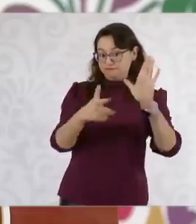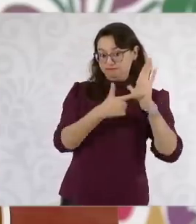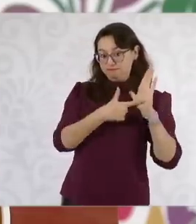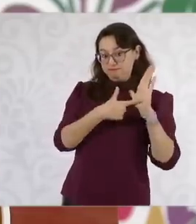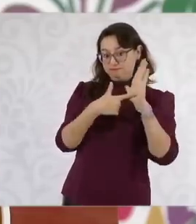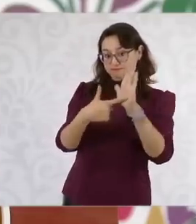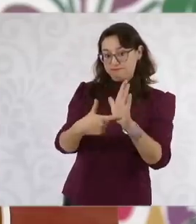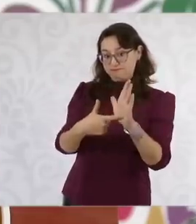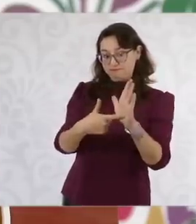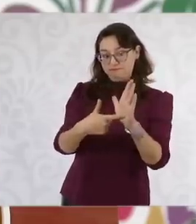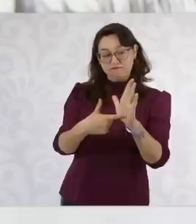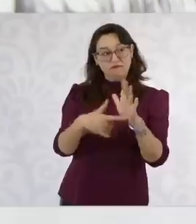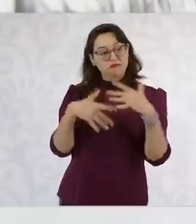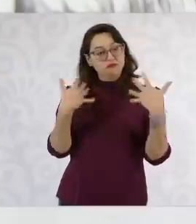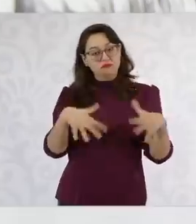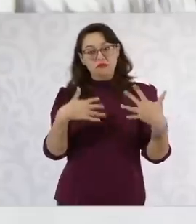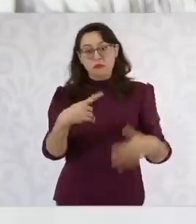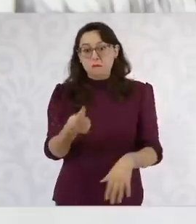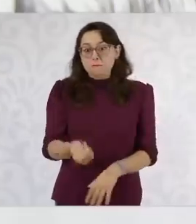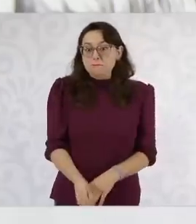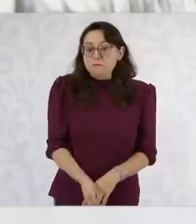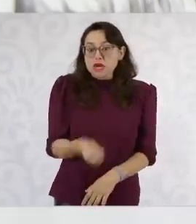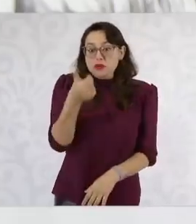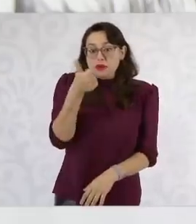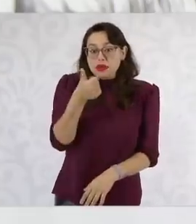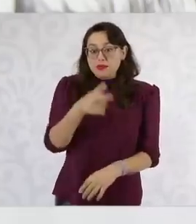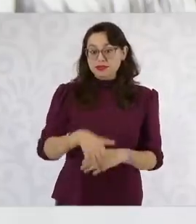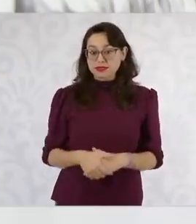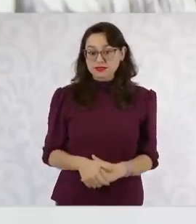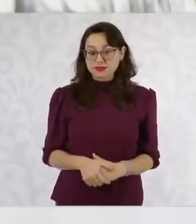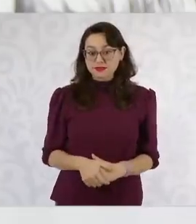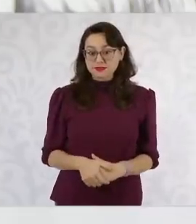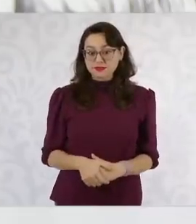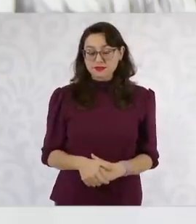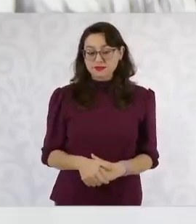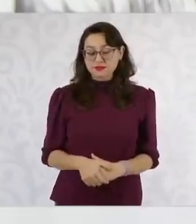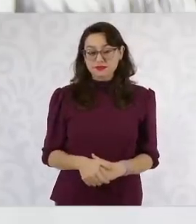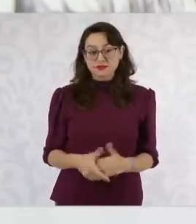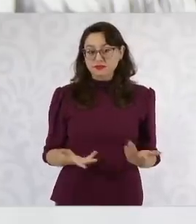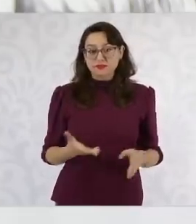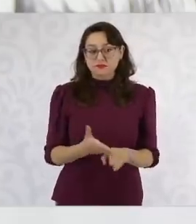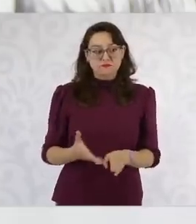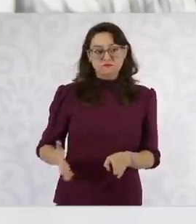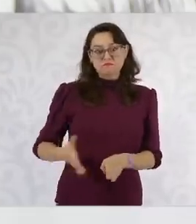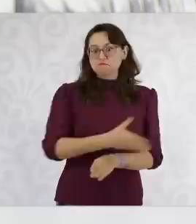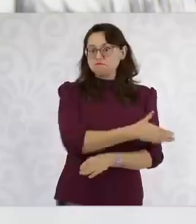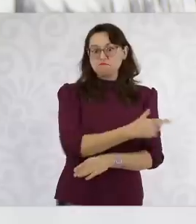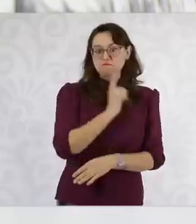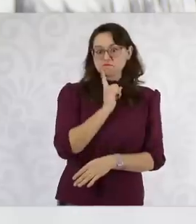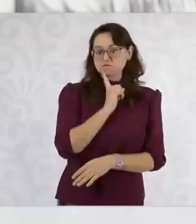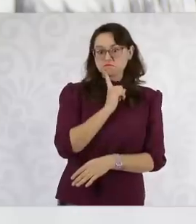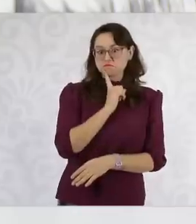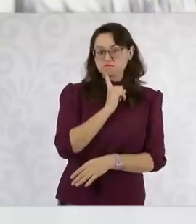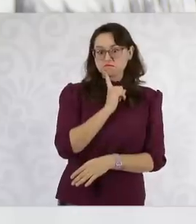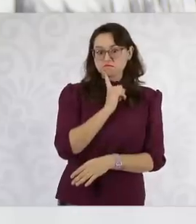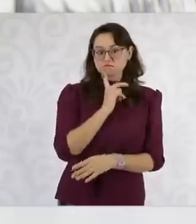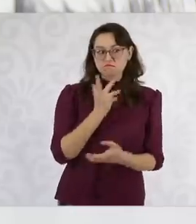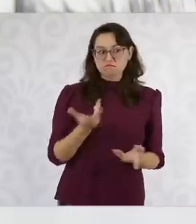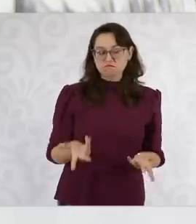reporte como estos un reporte público donde el departamento de justicia de Estados Unidos